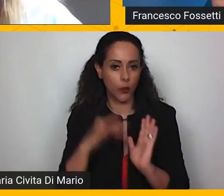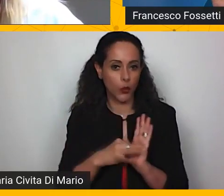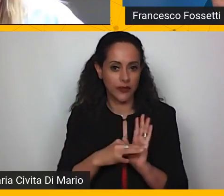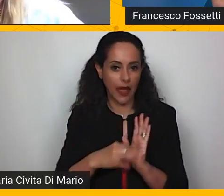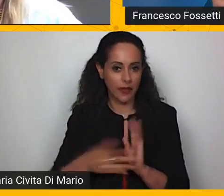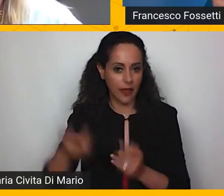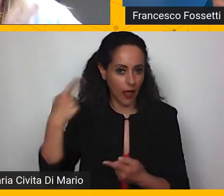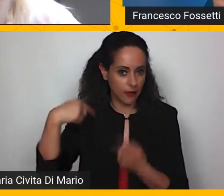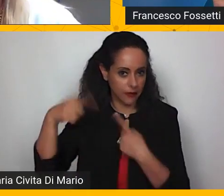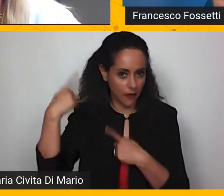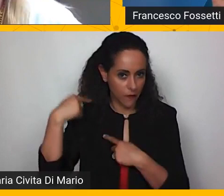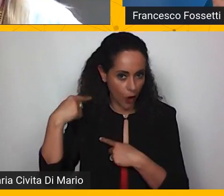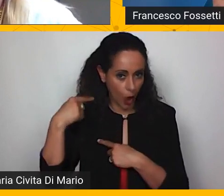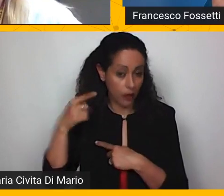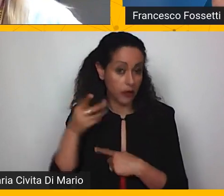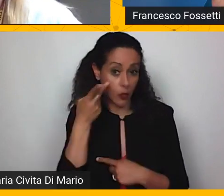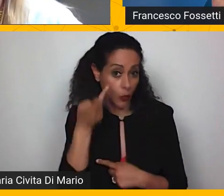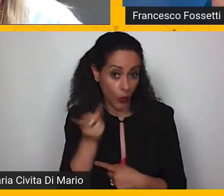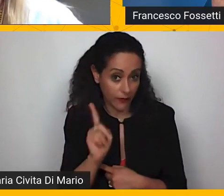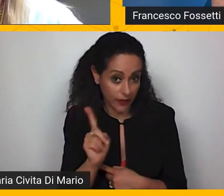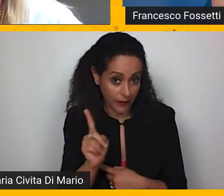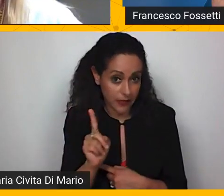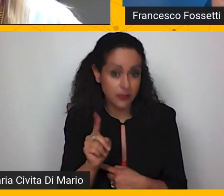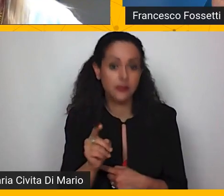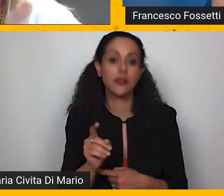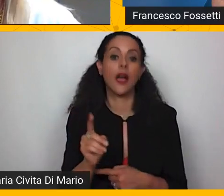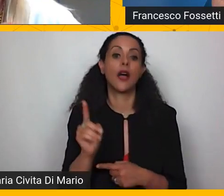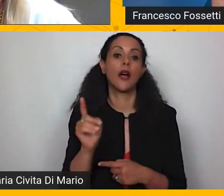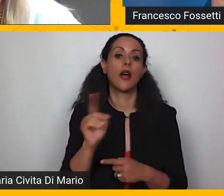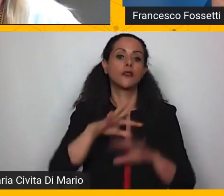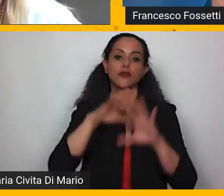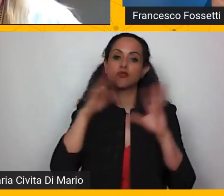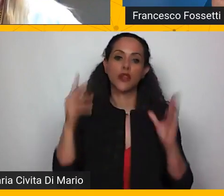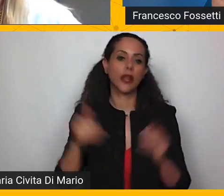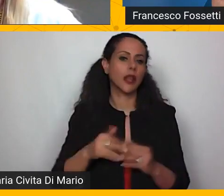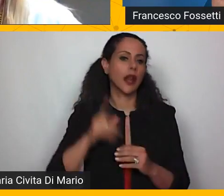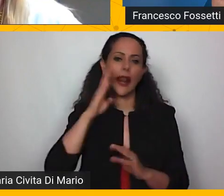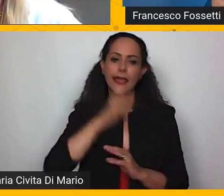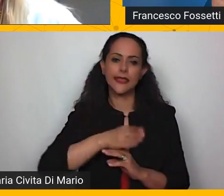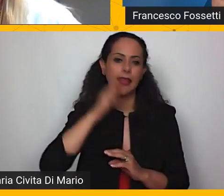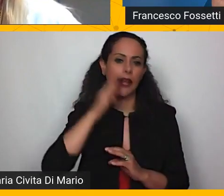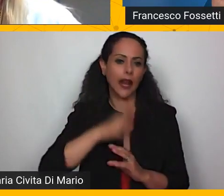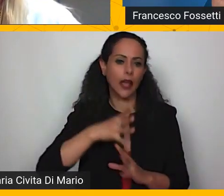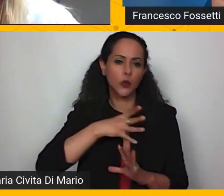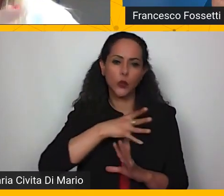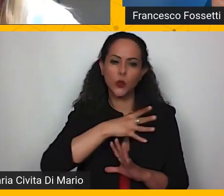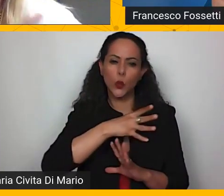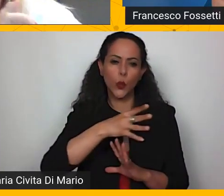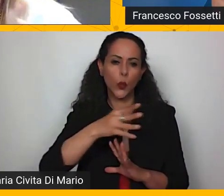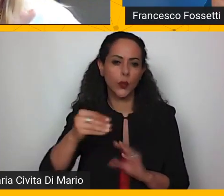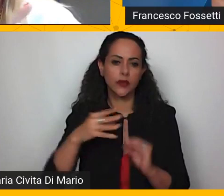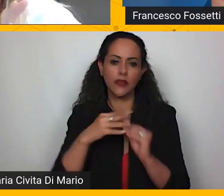puntata della volta precedente se non l'avete vista ma in generale anche ehm tutte le